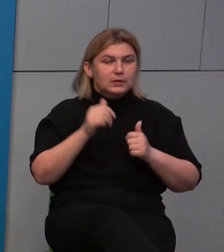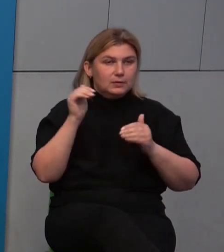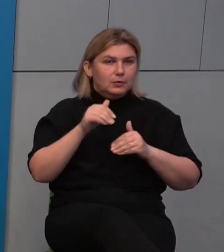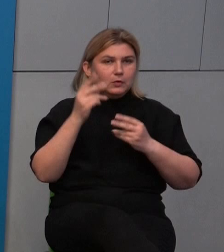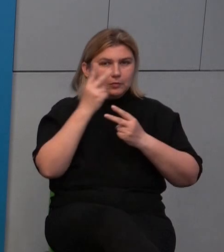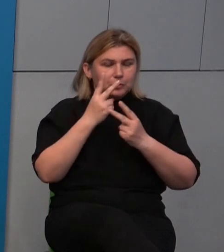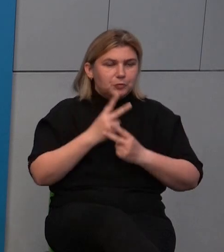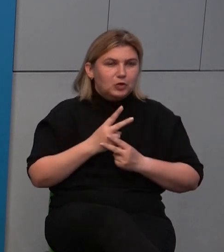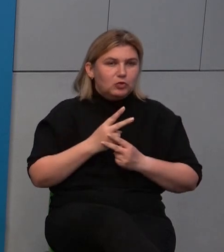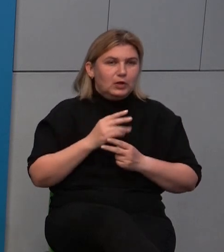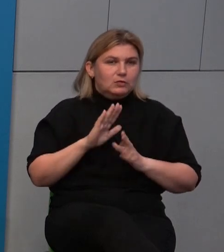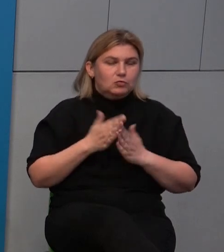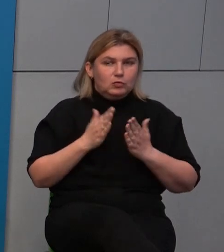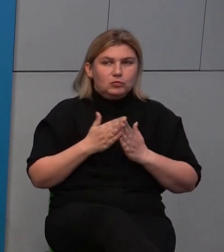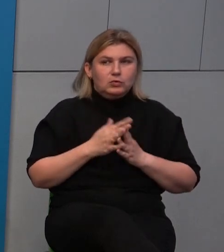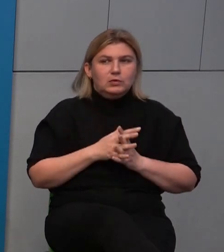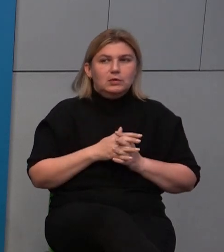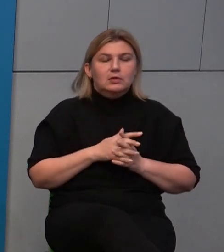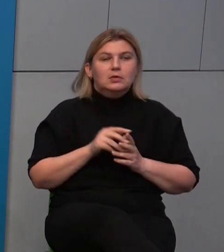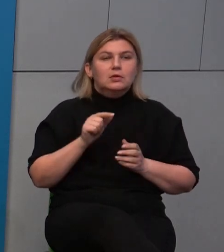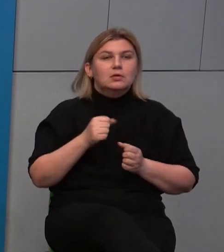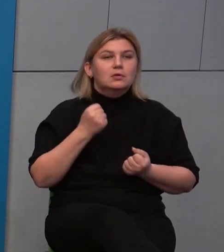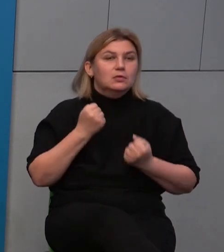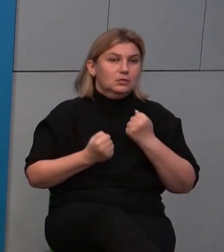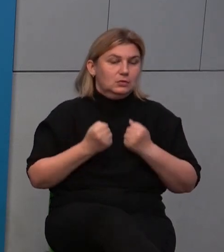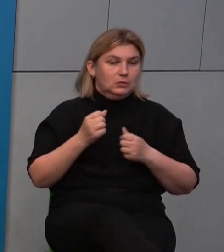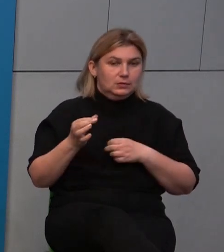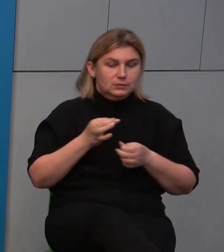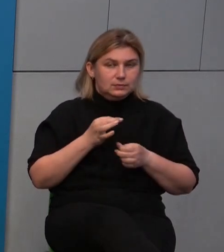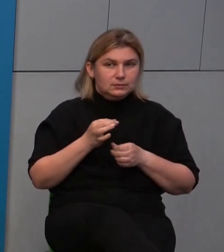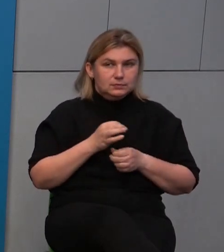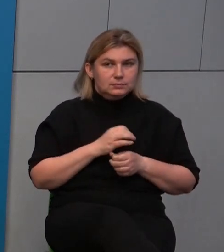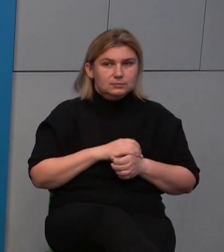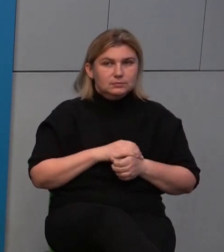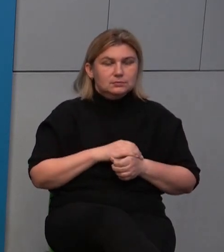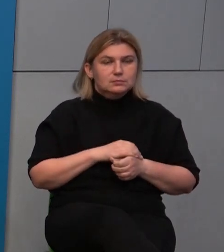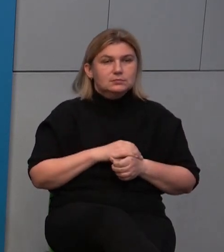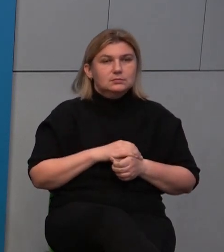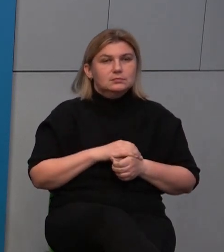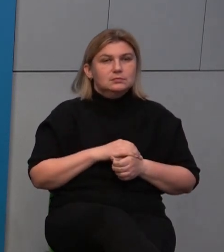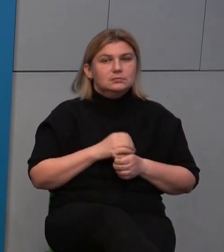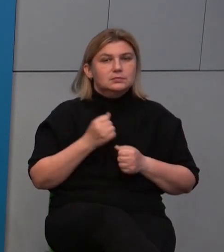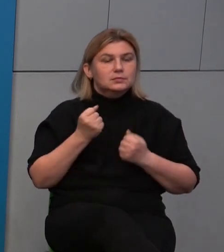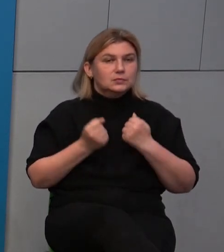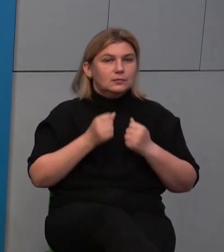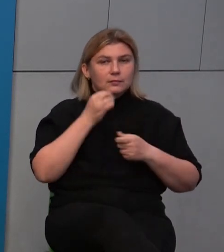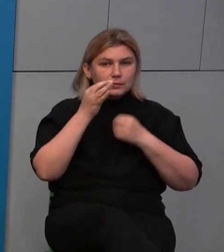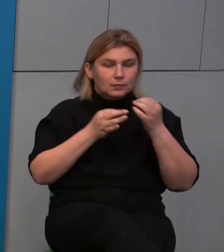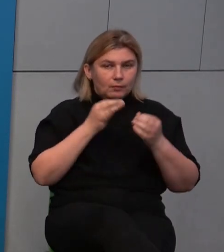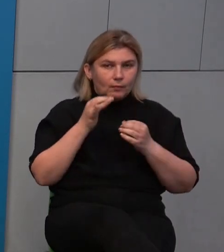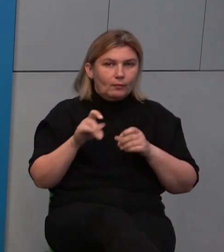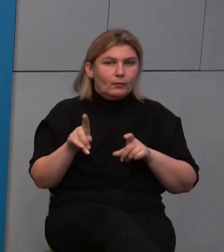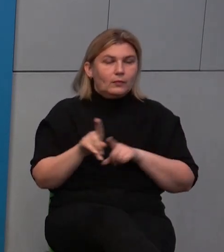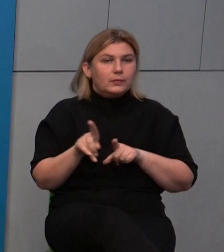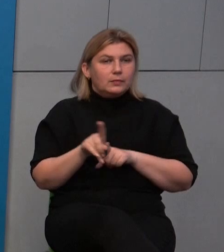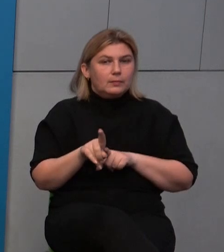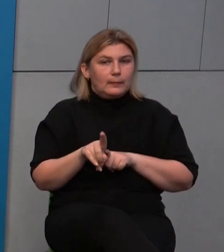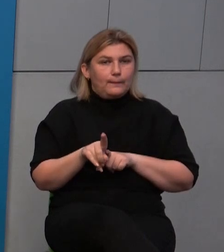Bo to są trudne historie, trudne opowieści, a jednocześnie